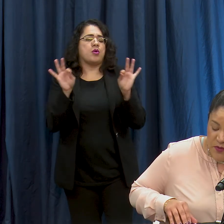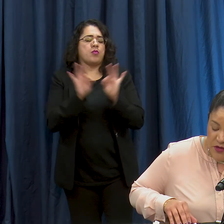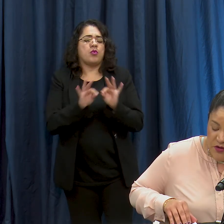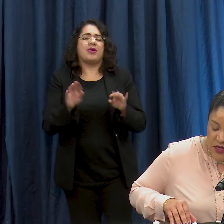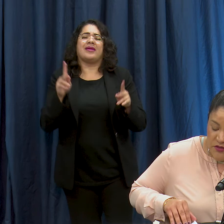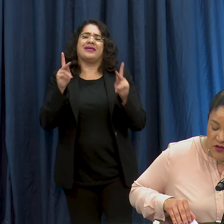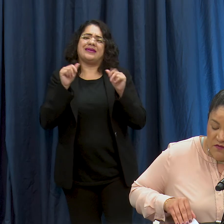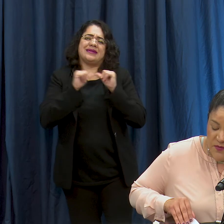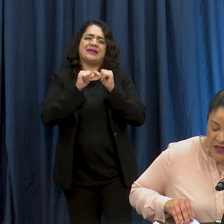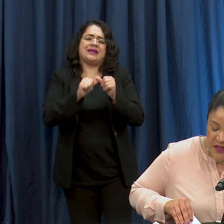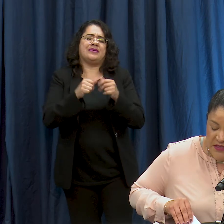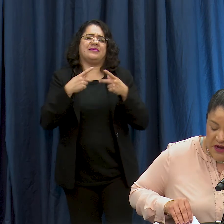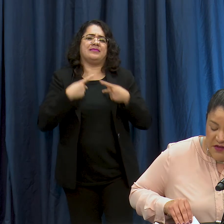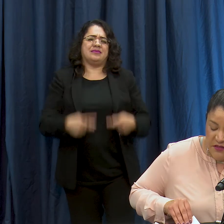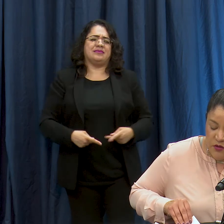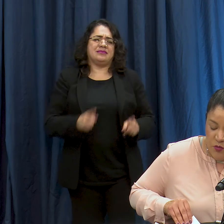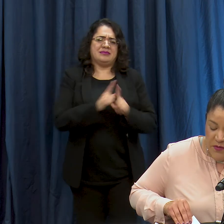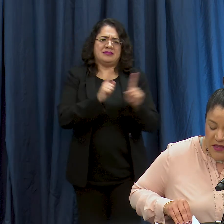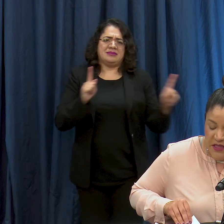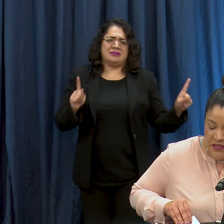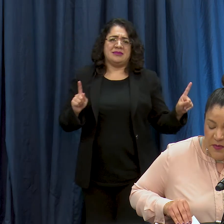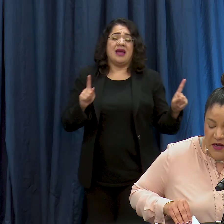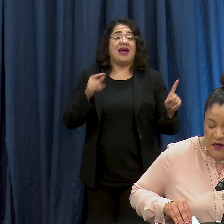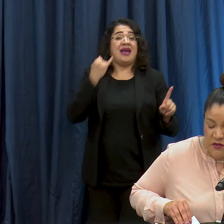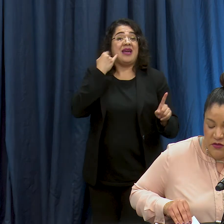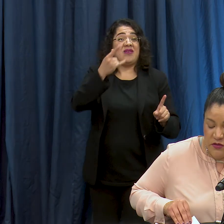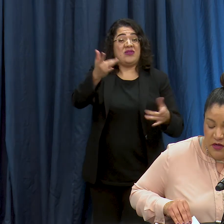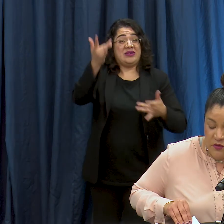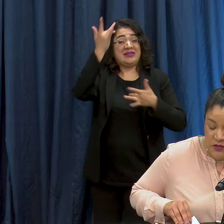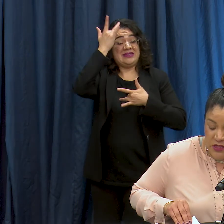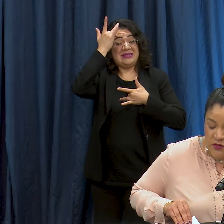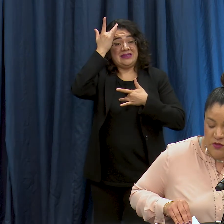Maria's go de enfermedades gravis tomy medidas para reduce reducir sus